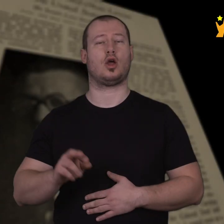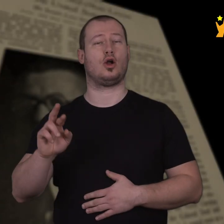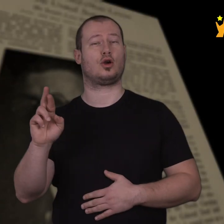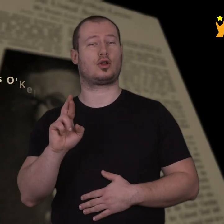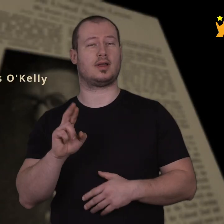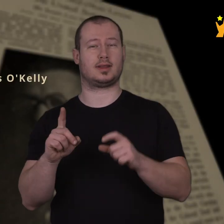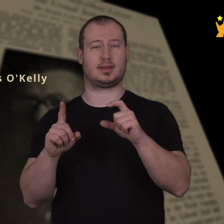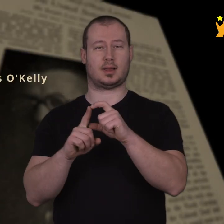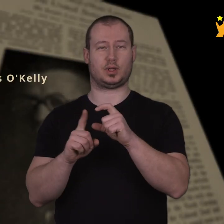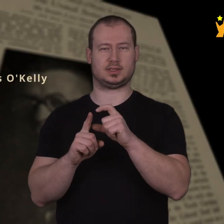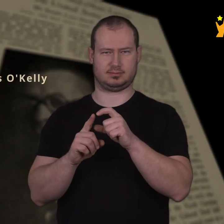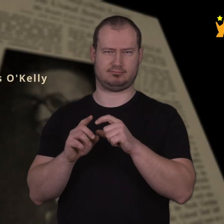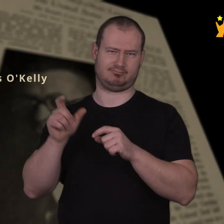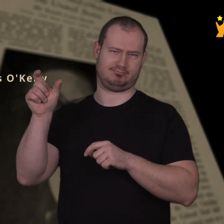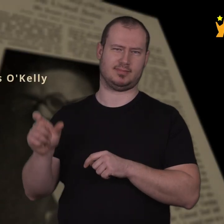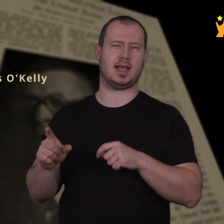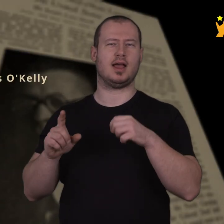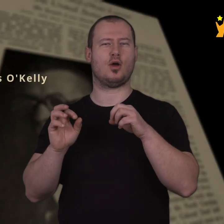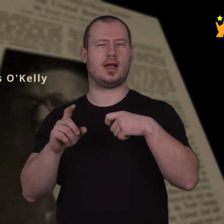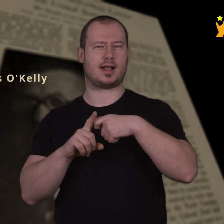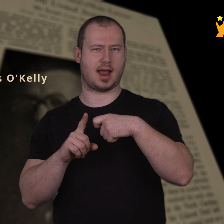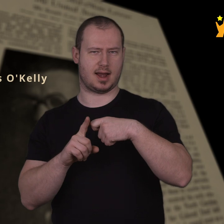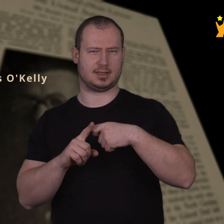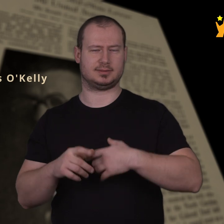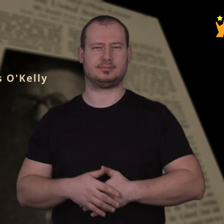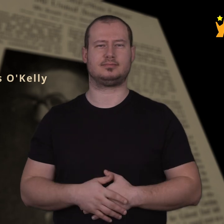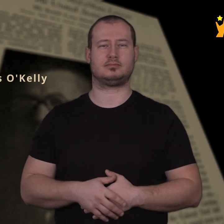Roger Demosthenes O'Kelly